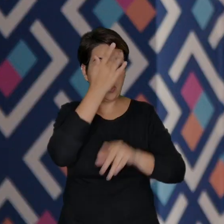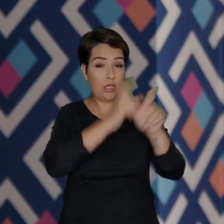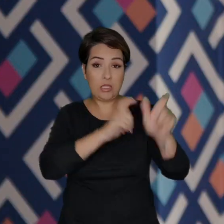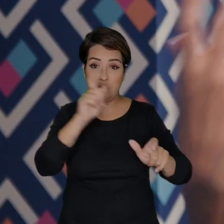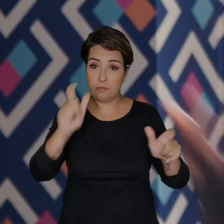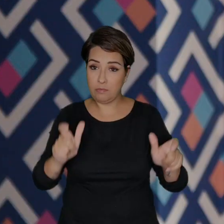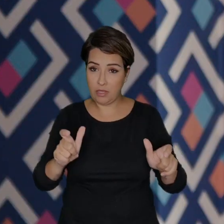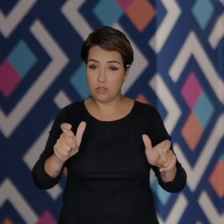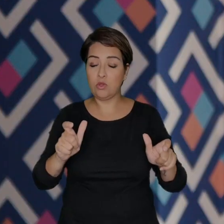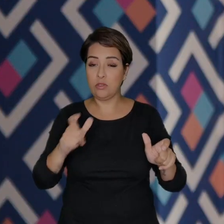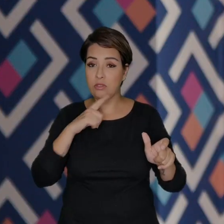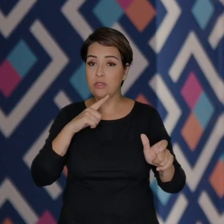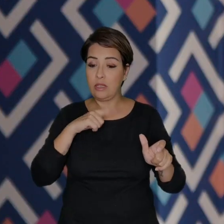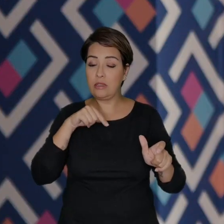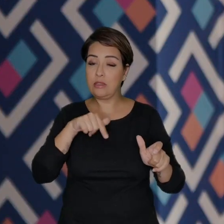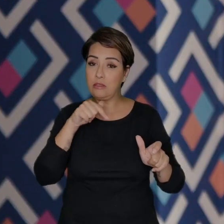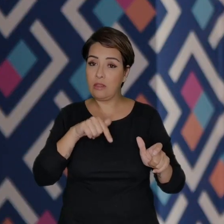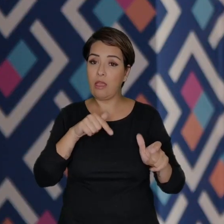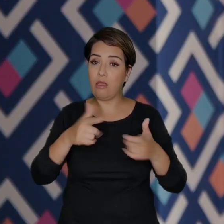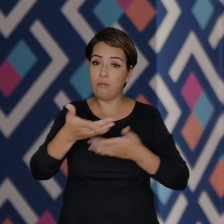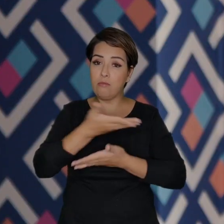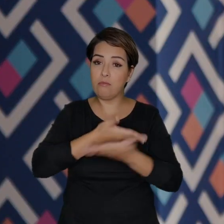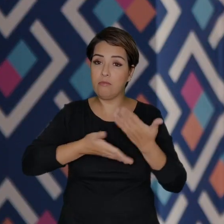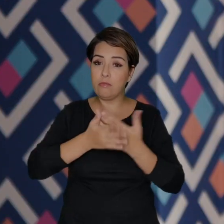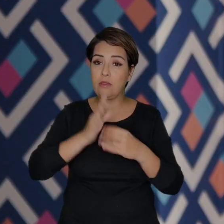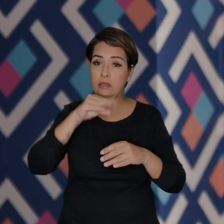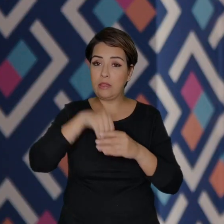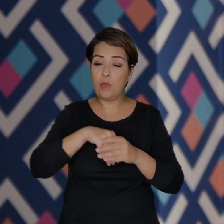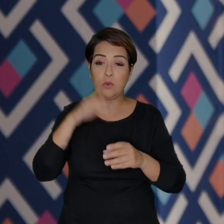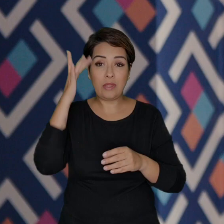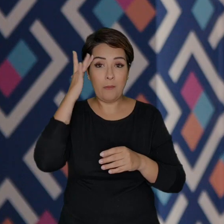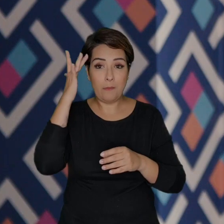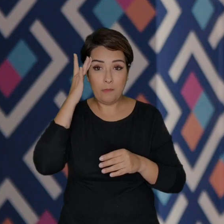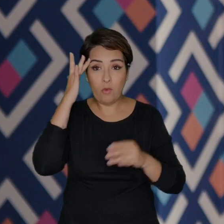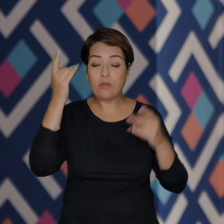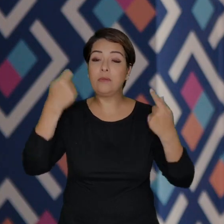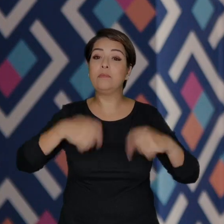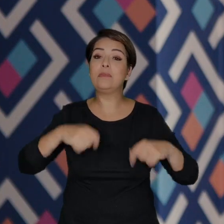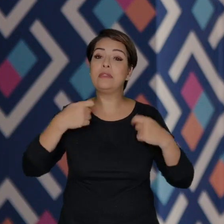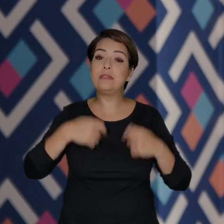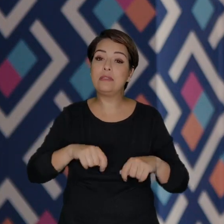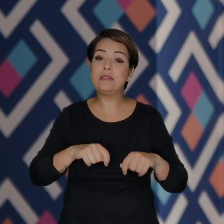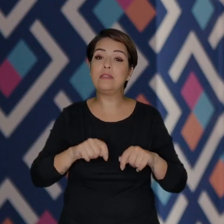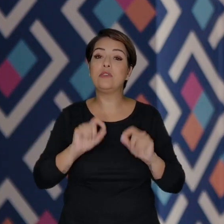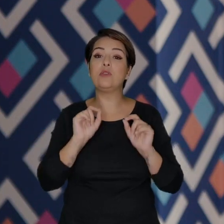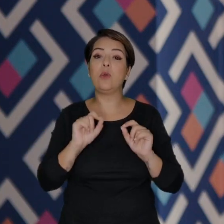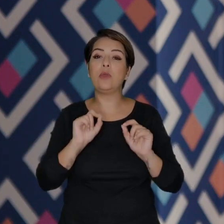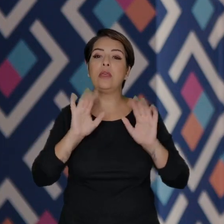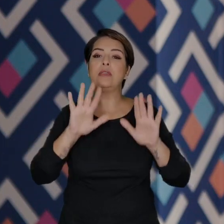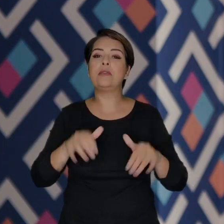Todo mundo que está envolvido nessa cadeia da moda, precisa ser melhor.